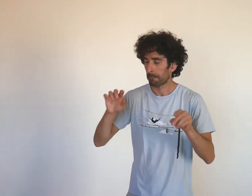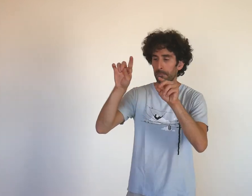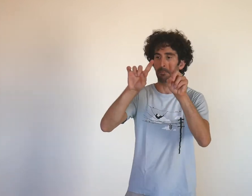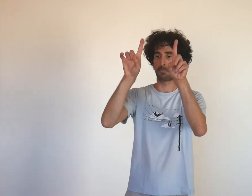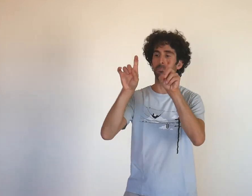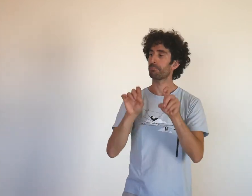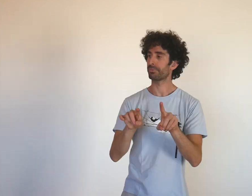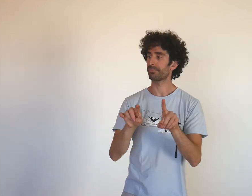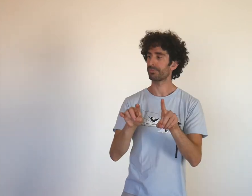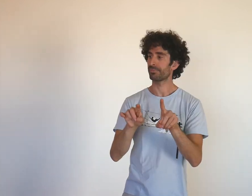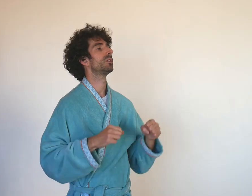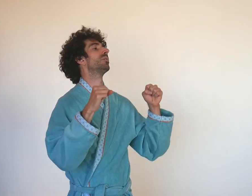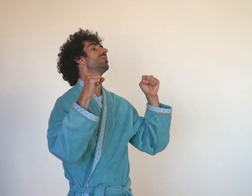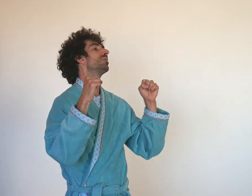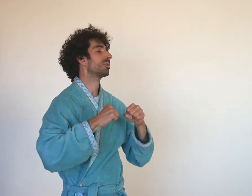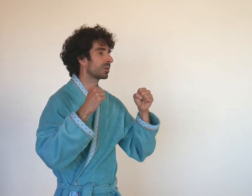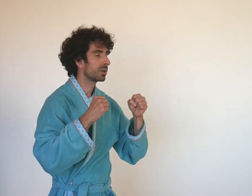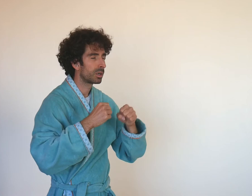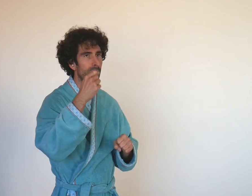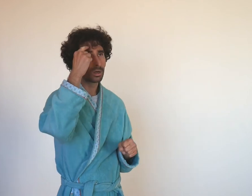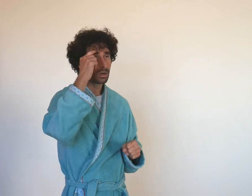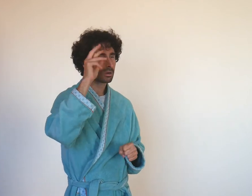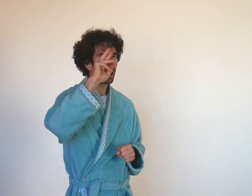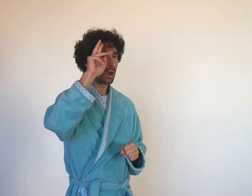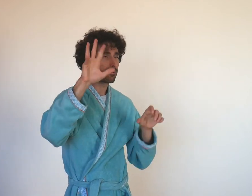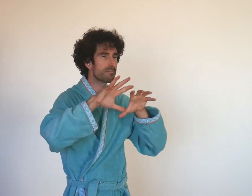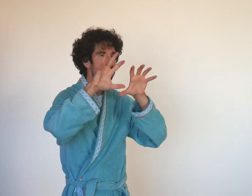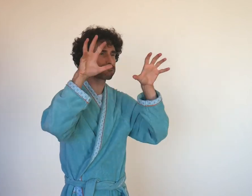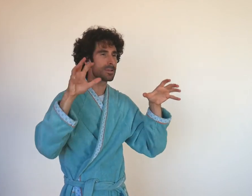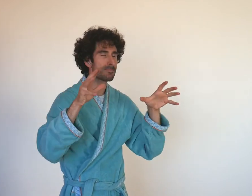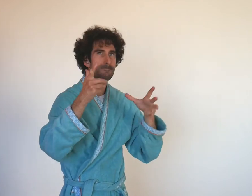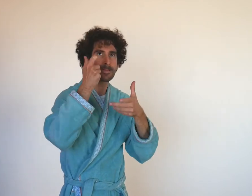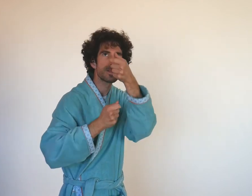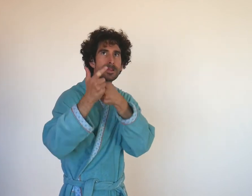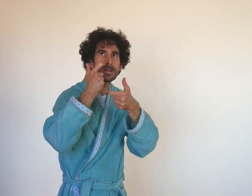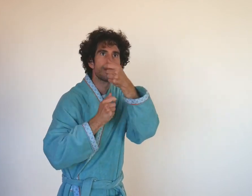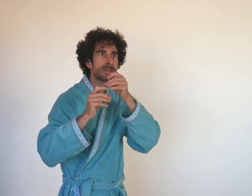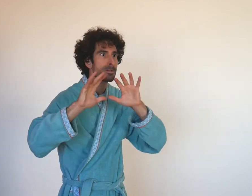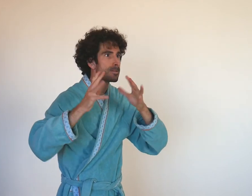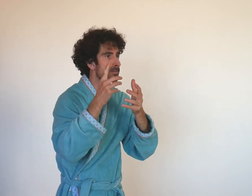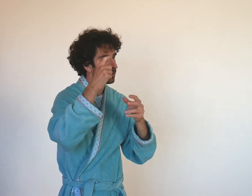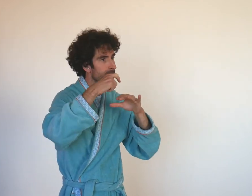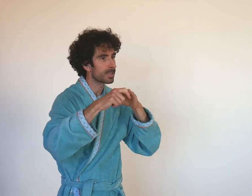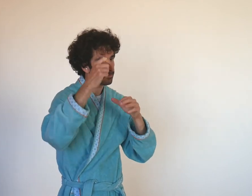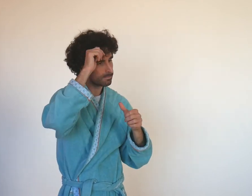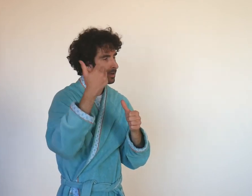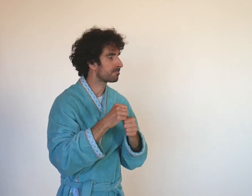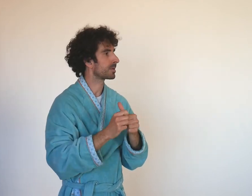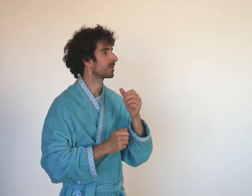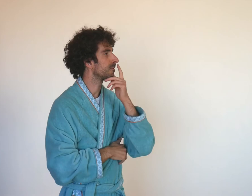Grande question. Ah d'accord. J'ai plein de rêves alors mais comment les capturer et m'en rappeler ensuite ?